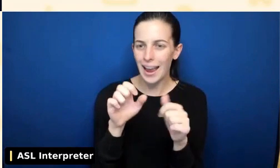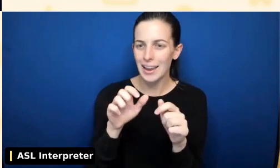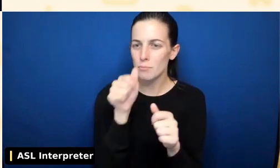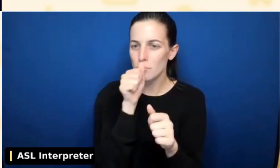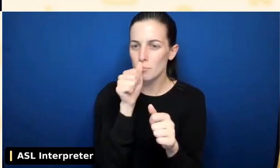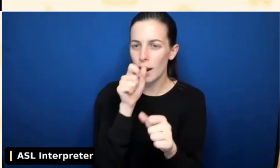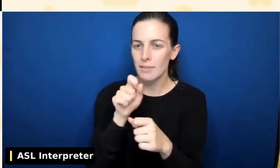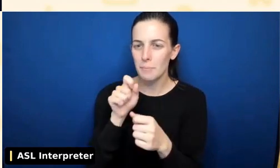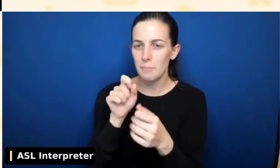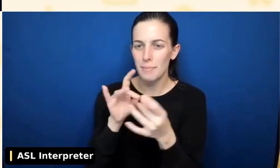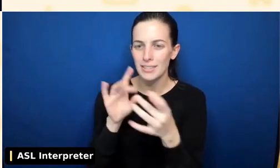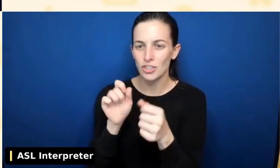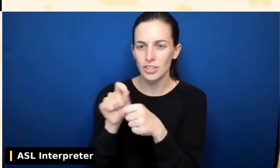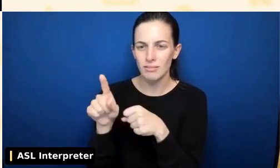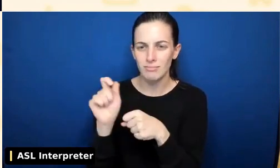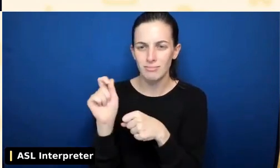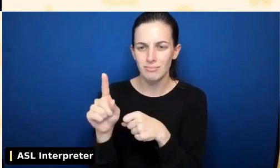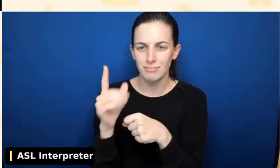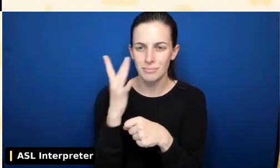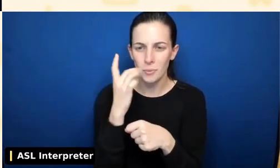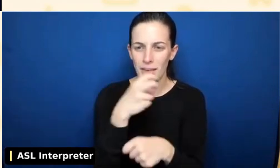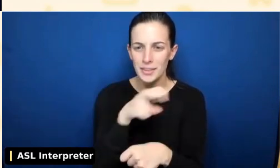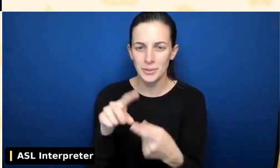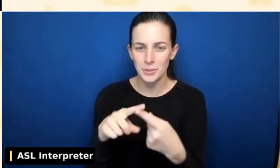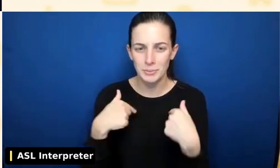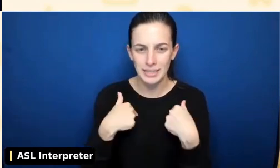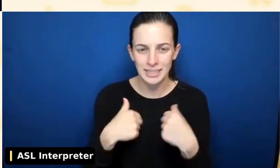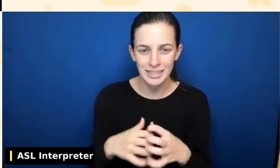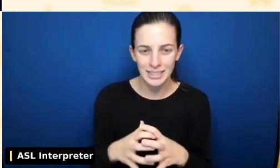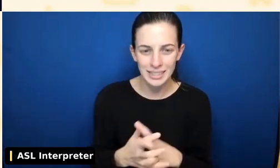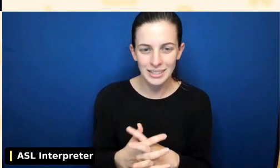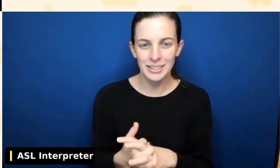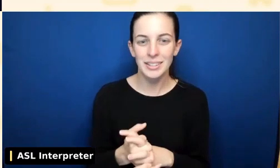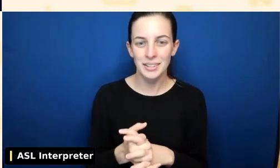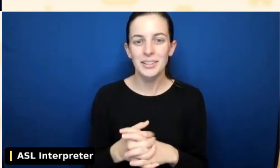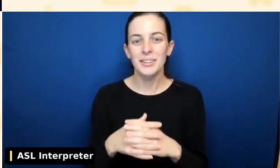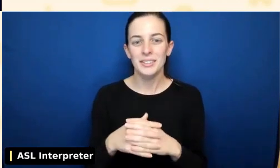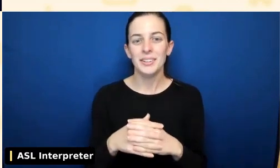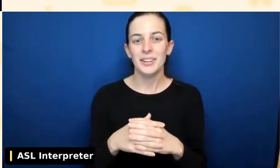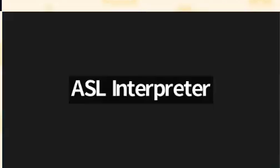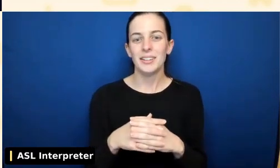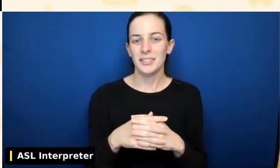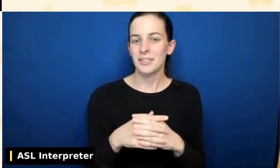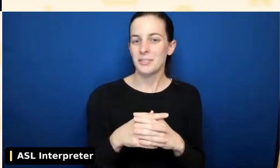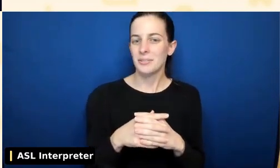Y una vez que me di cuenta de eso, todo realmente encajó en su lugar con el resto del código.